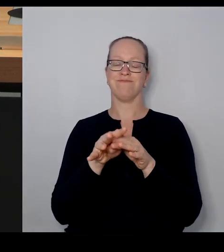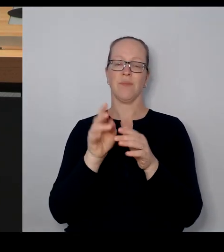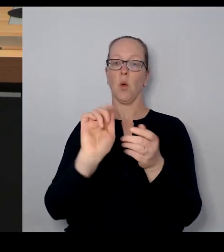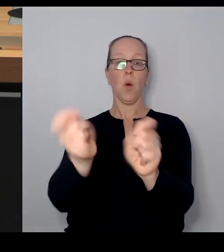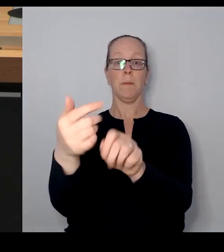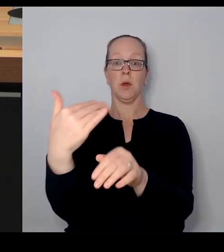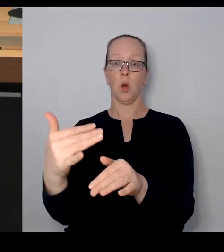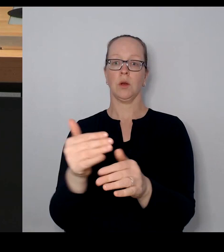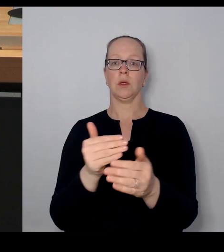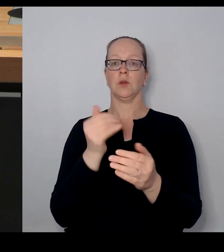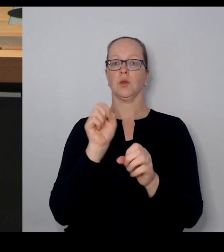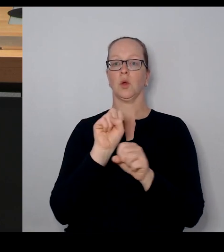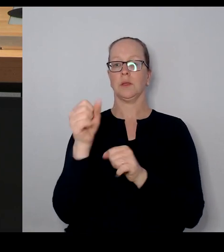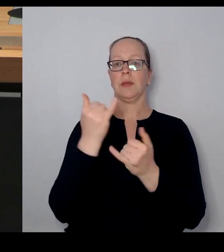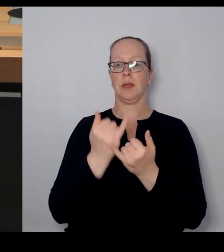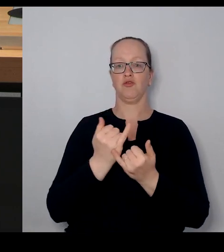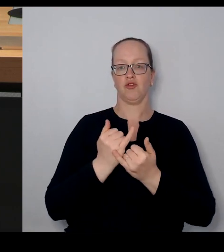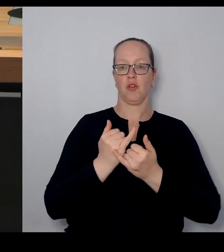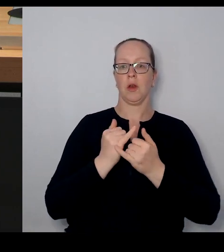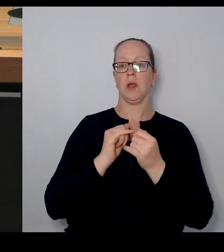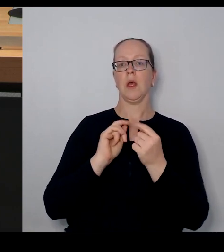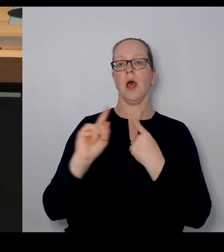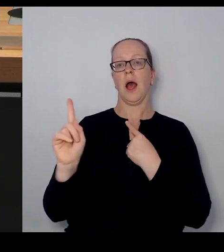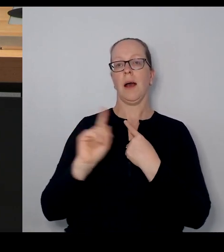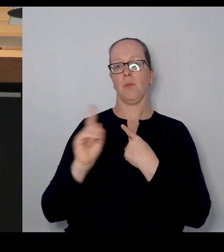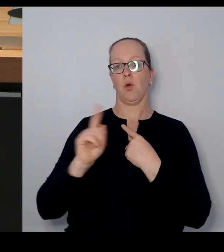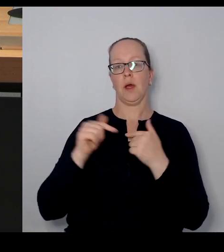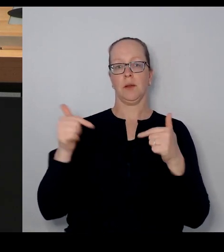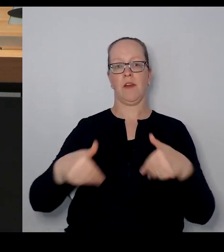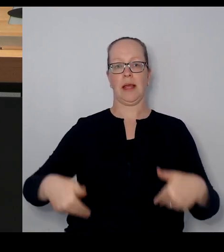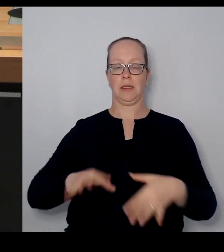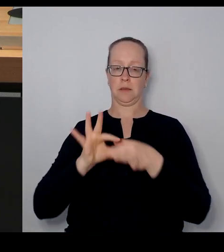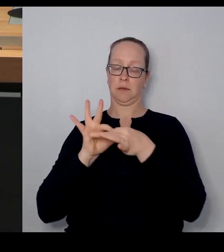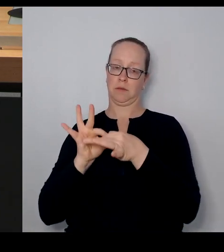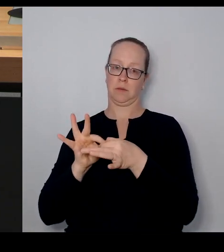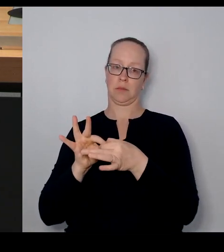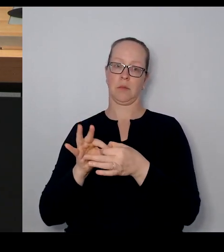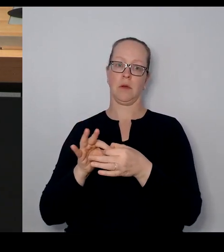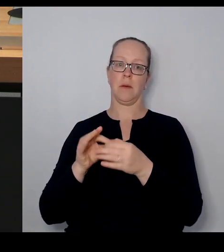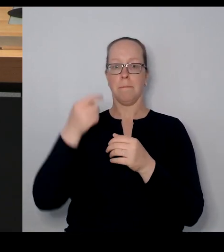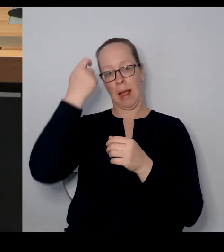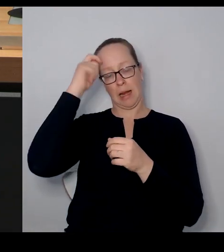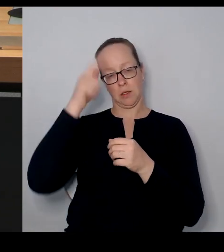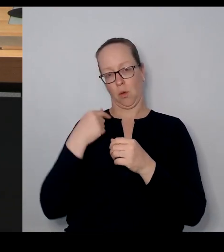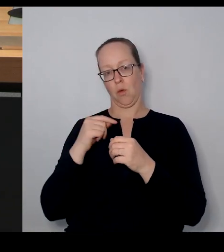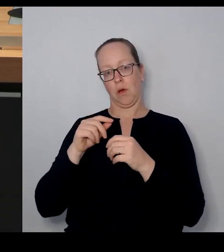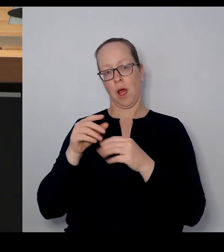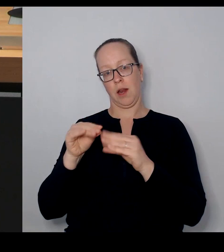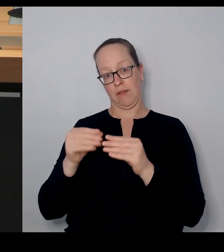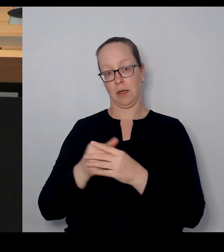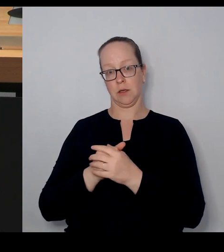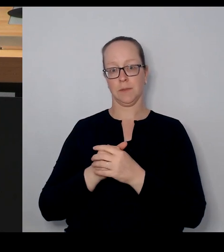es immer größere Außenstände gibt, sollen die Ämter verpflichtet werden wenigstens Abschlagszahlungen zu leisten, wenn sie nicht innerhalb von